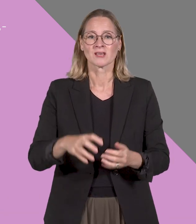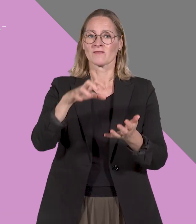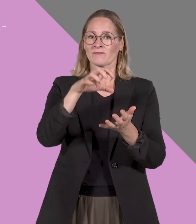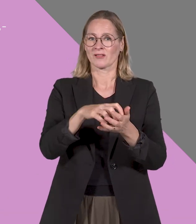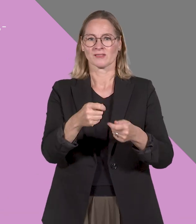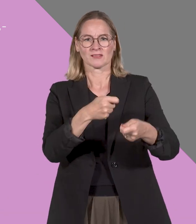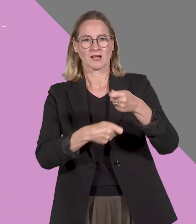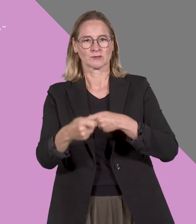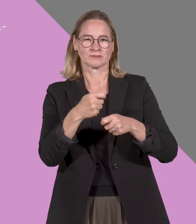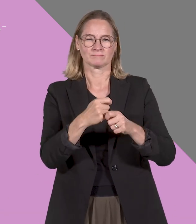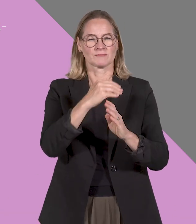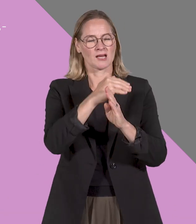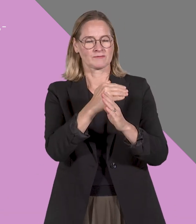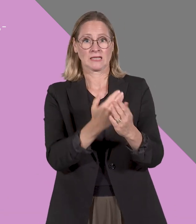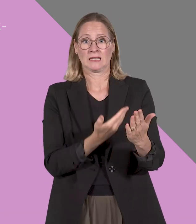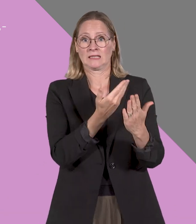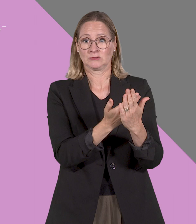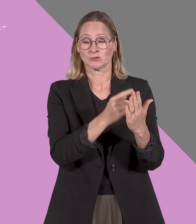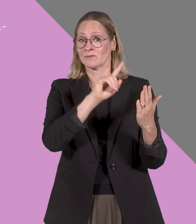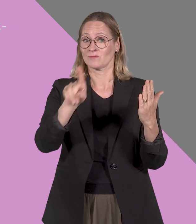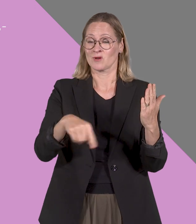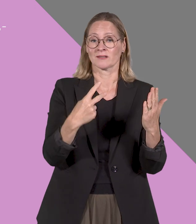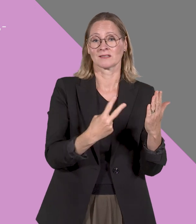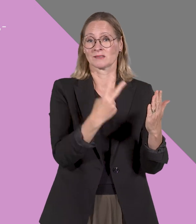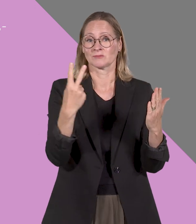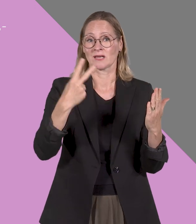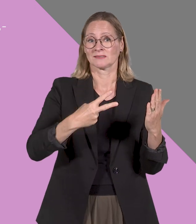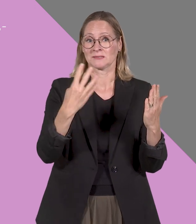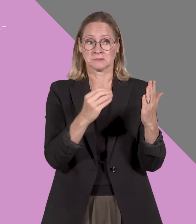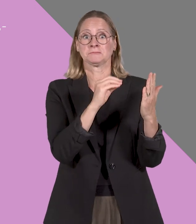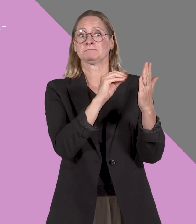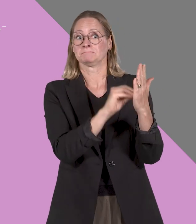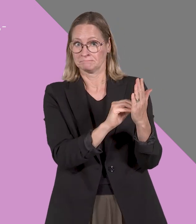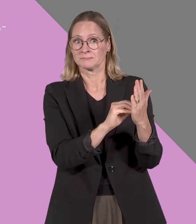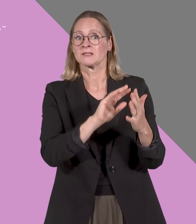Valtion talousarvioesityksessä vuodelle 2024 on varattu 358 000 euroa -